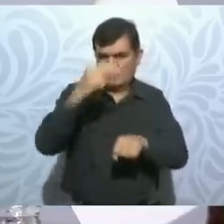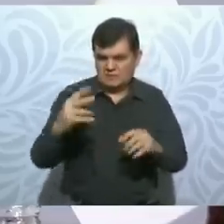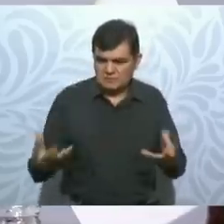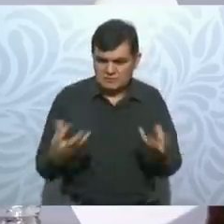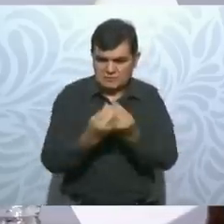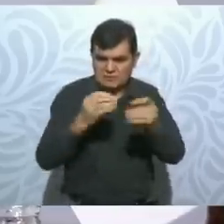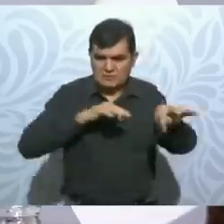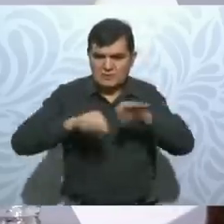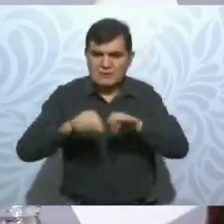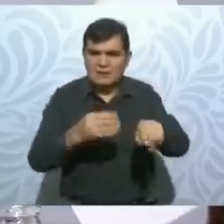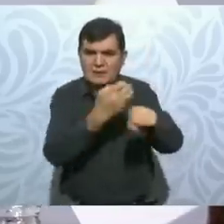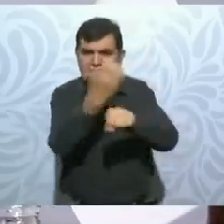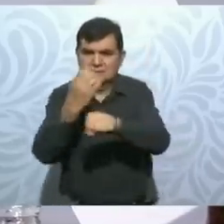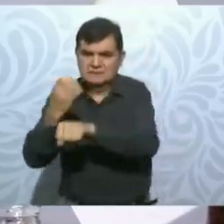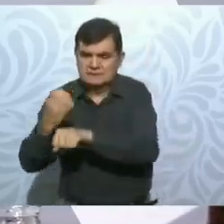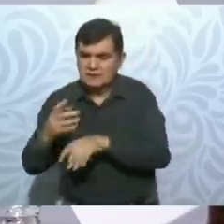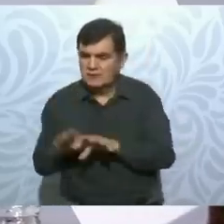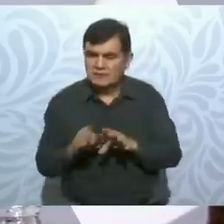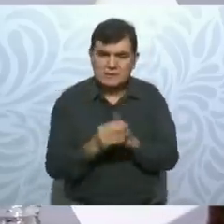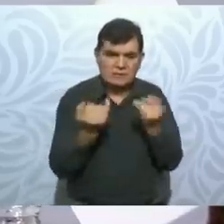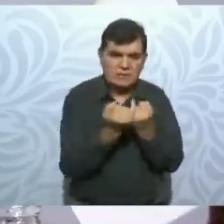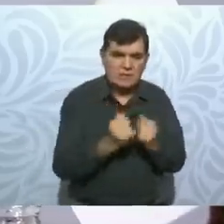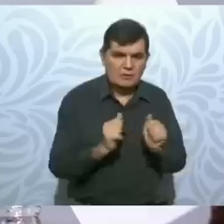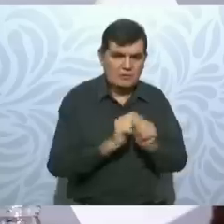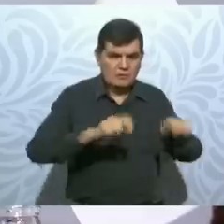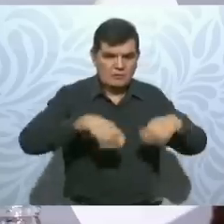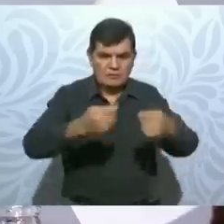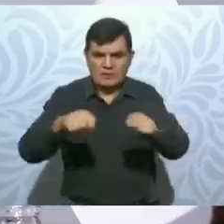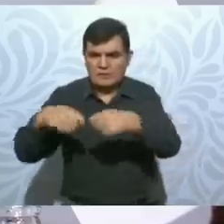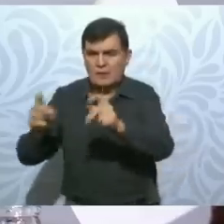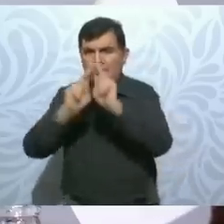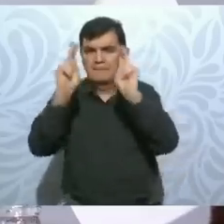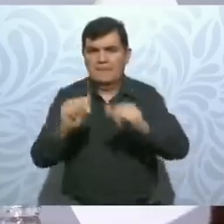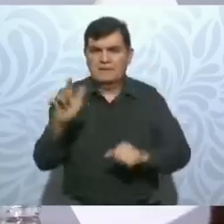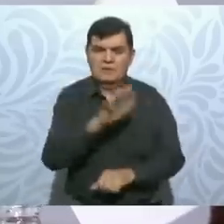con los estados para brindar un entorno de paz y seguridad a los habitantes del país Muchas